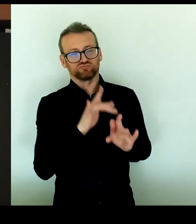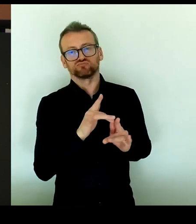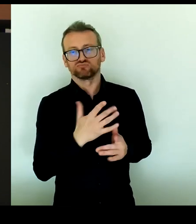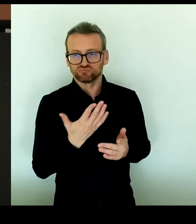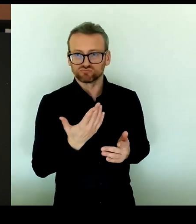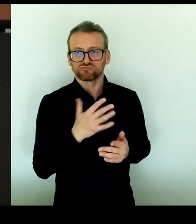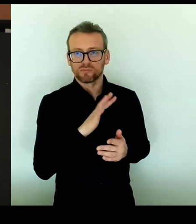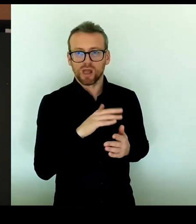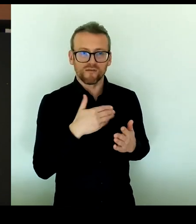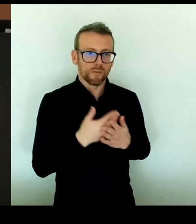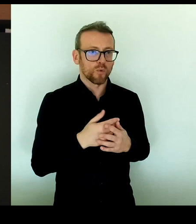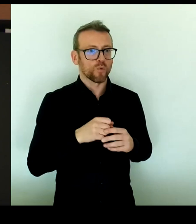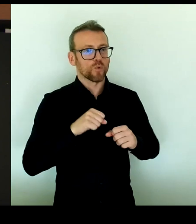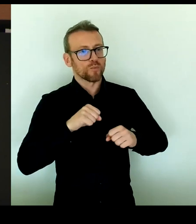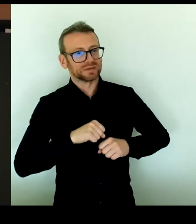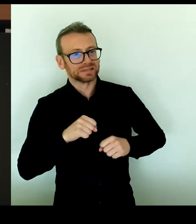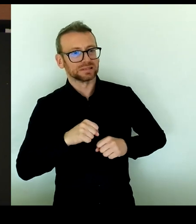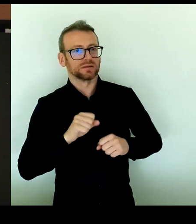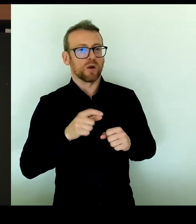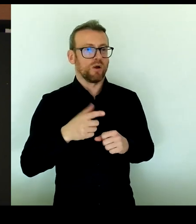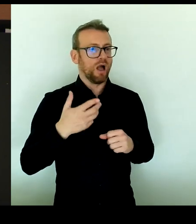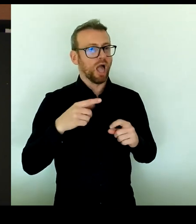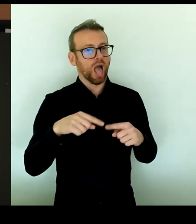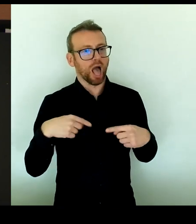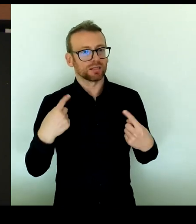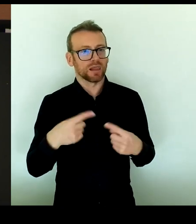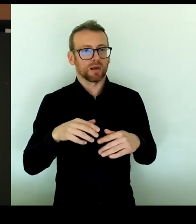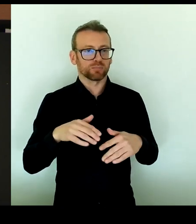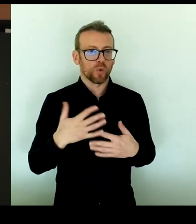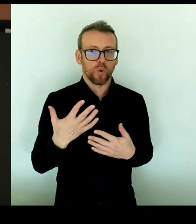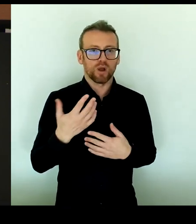Sie haben gestern in der Podiumsdiskussion auch in einem